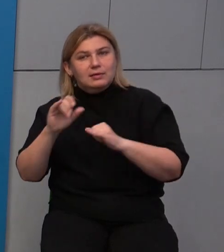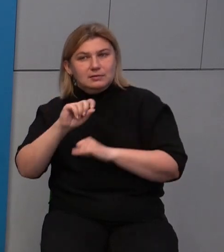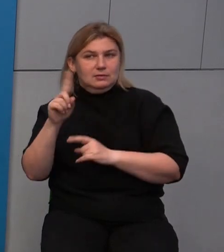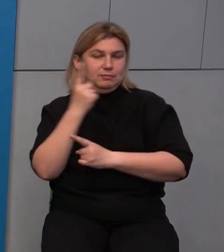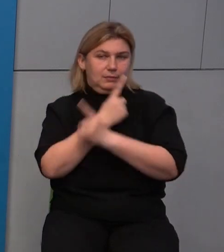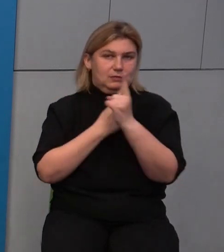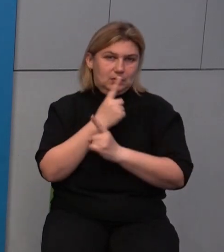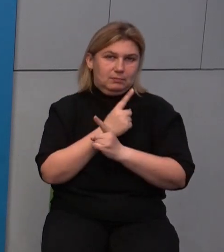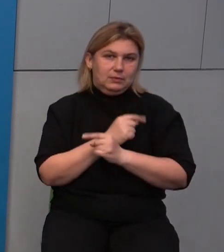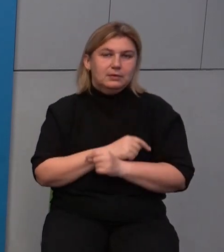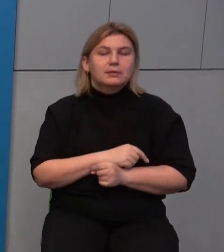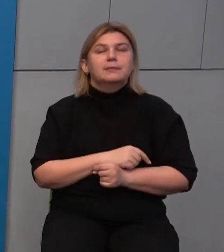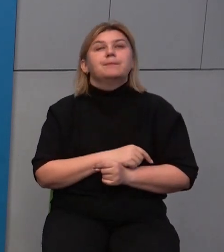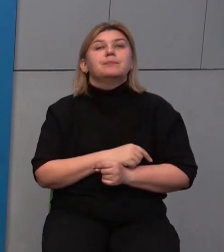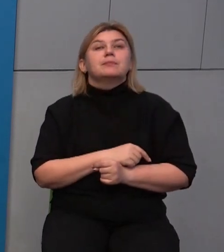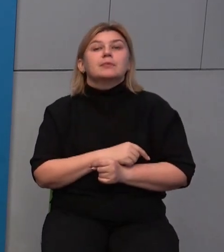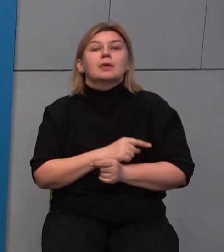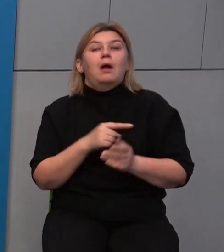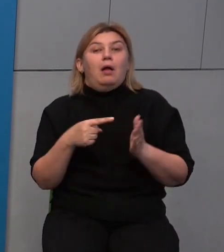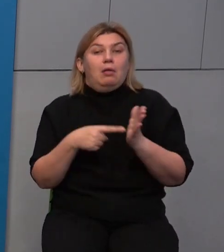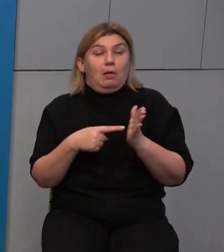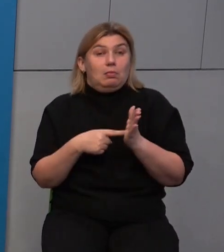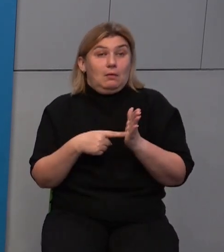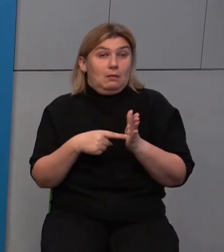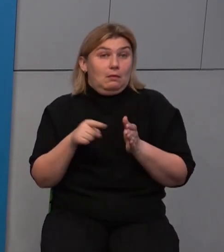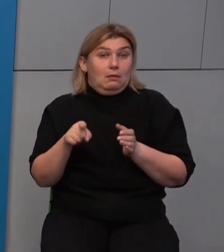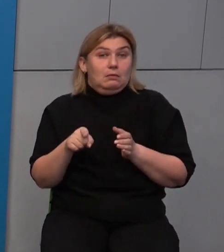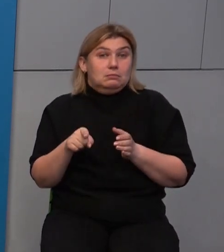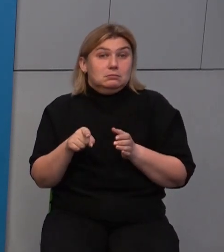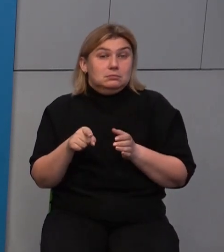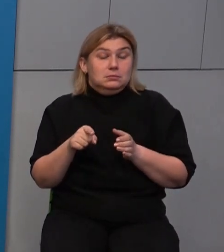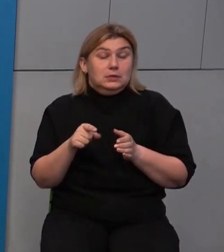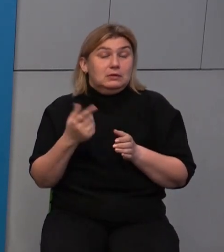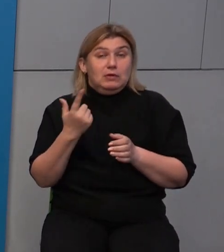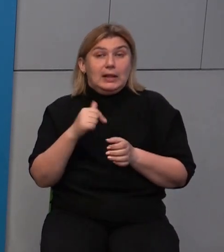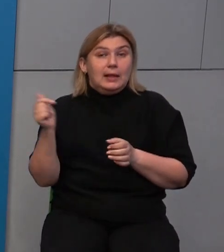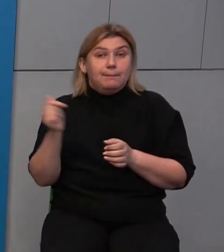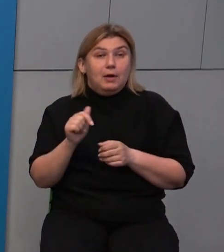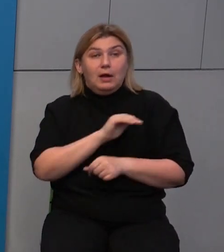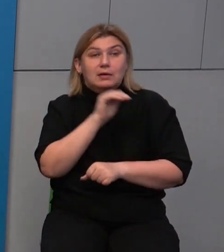I że nie powinniśmy się zgadzać też.